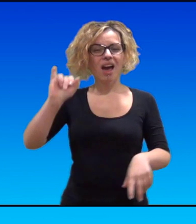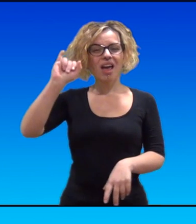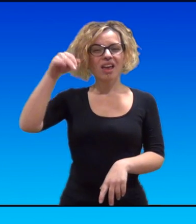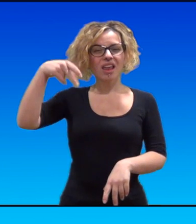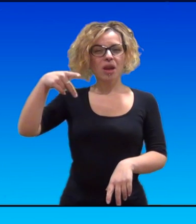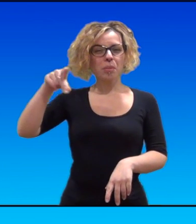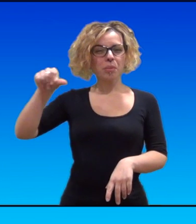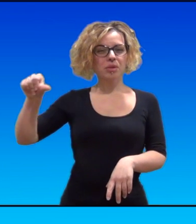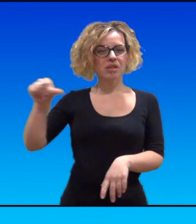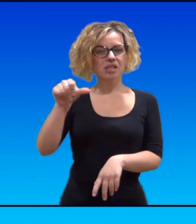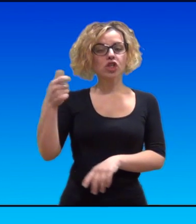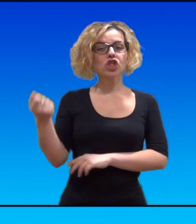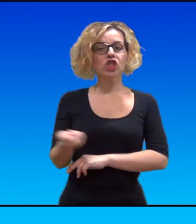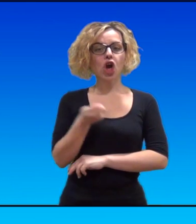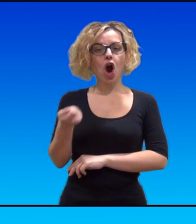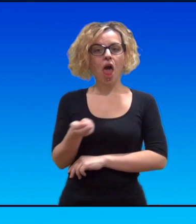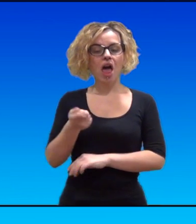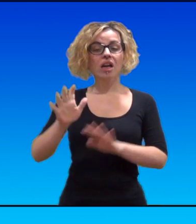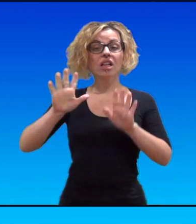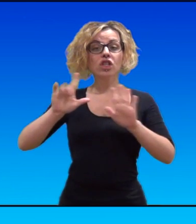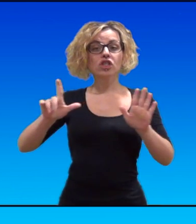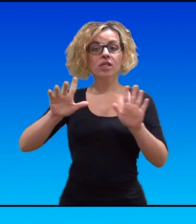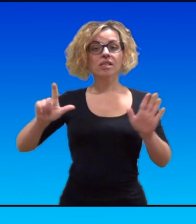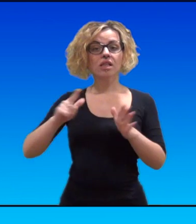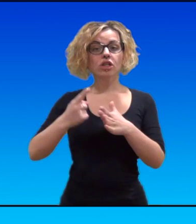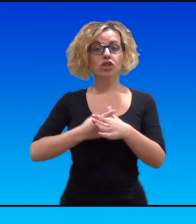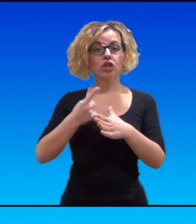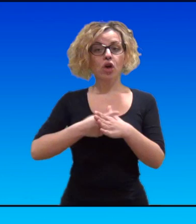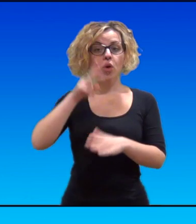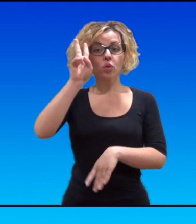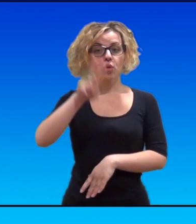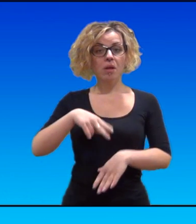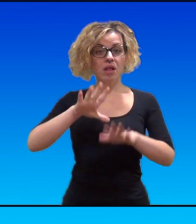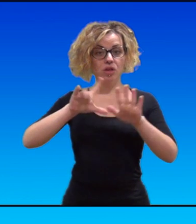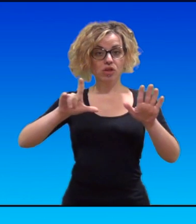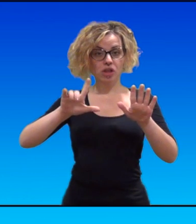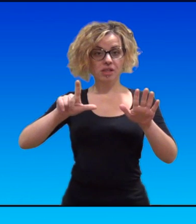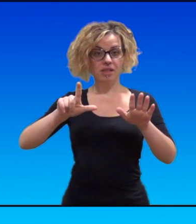che la circolare INPS 17 Gennaio 2017